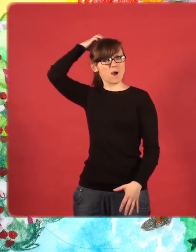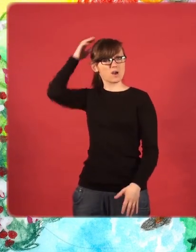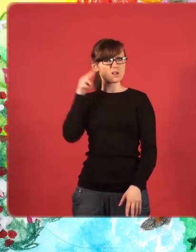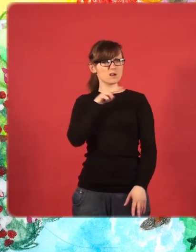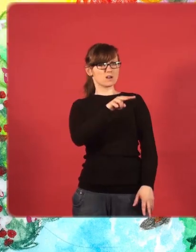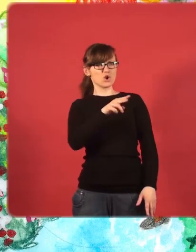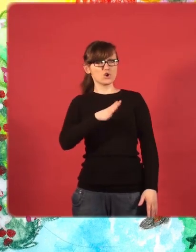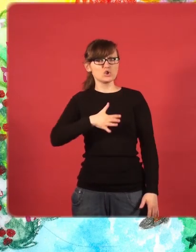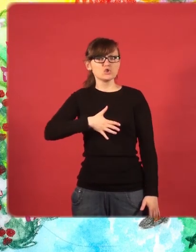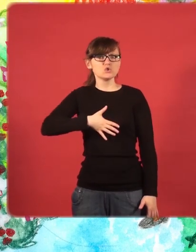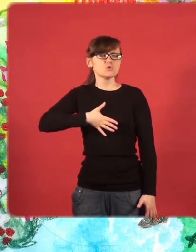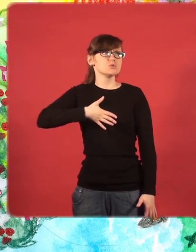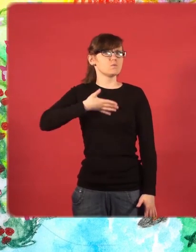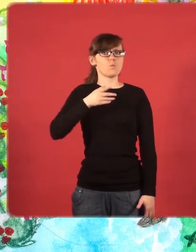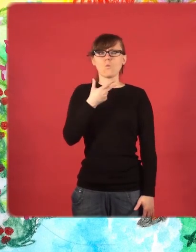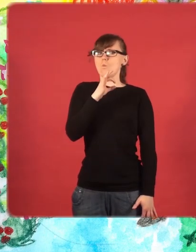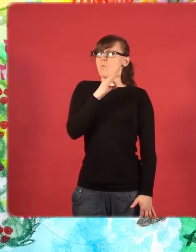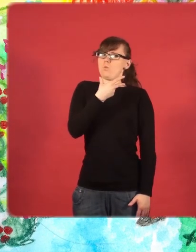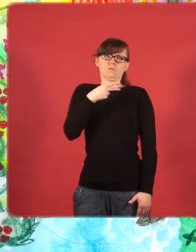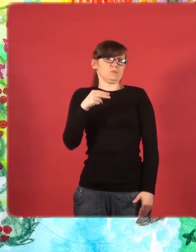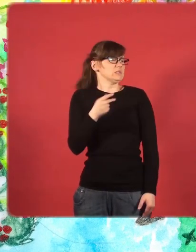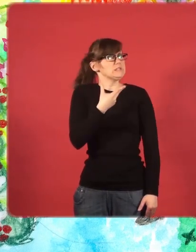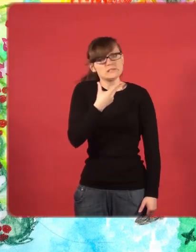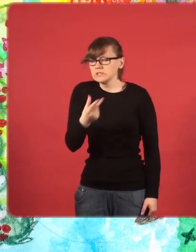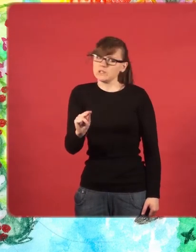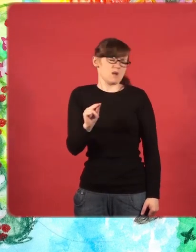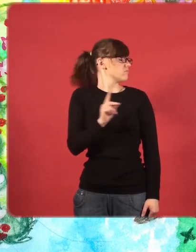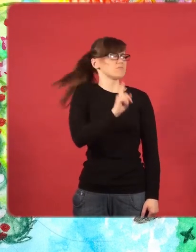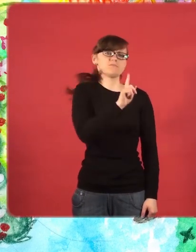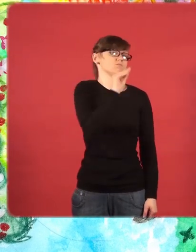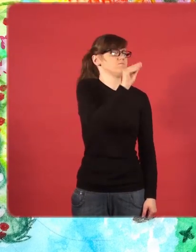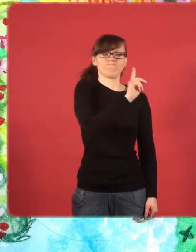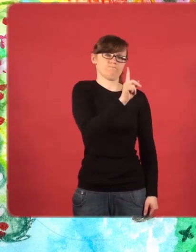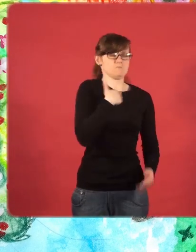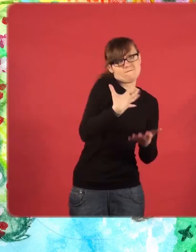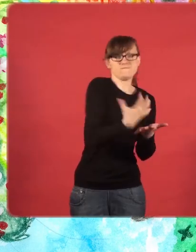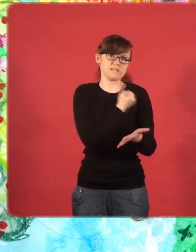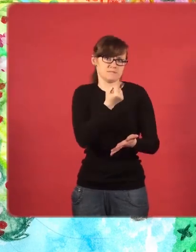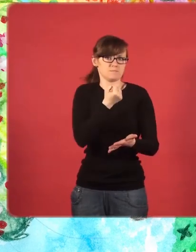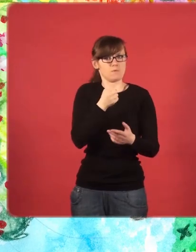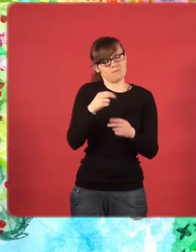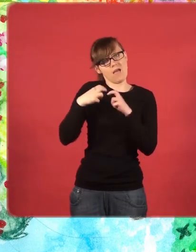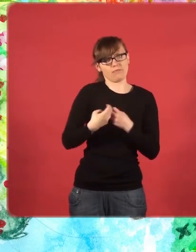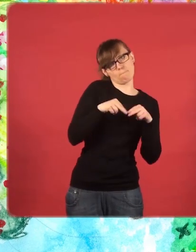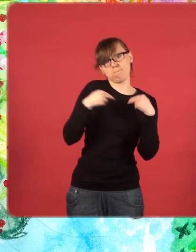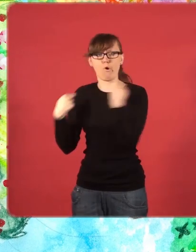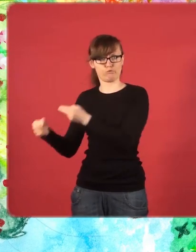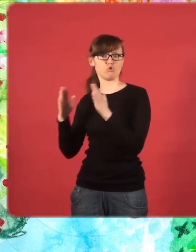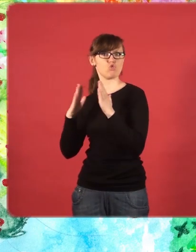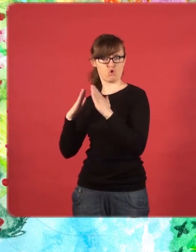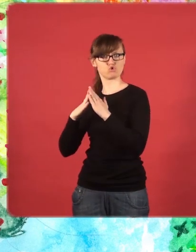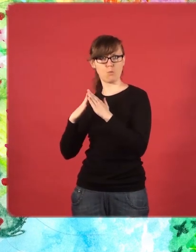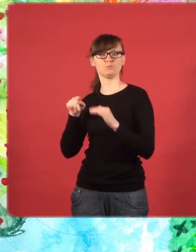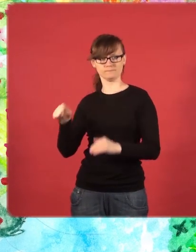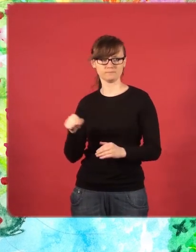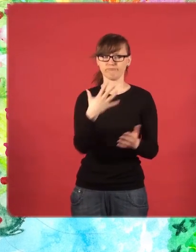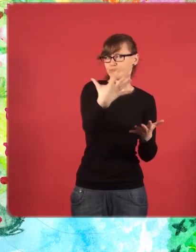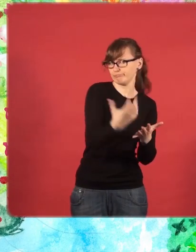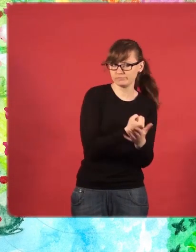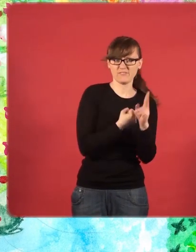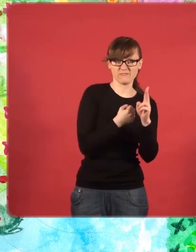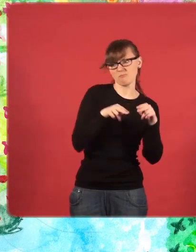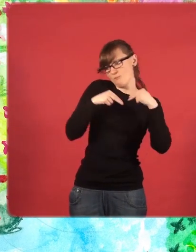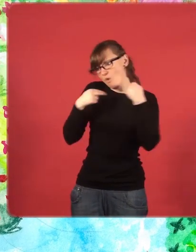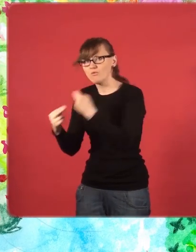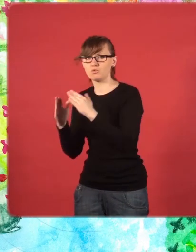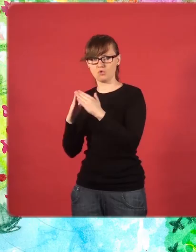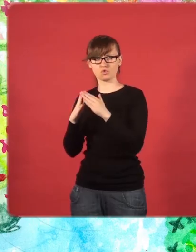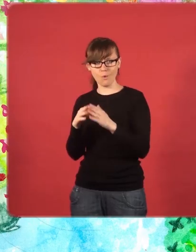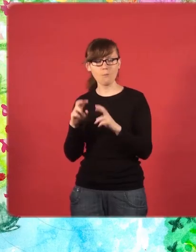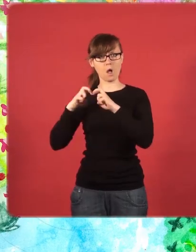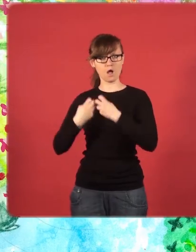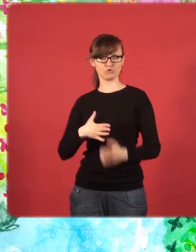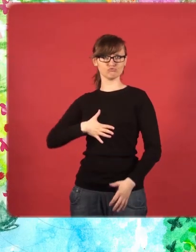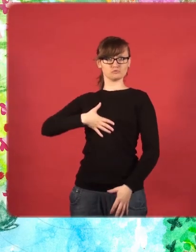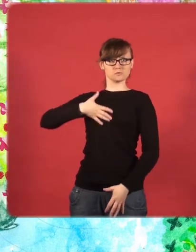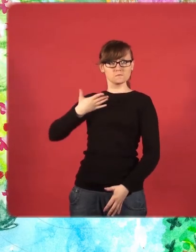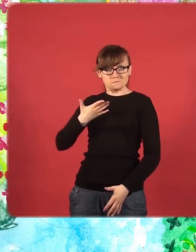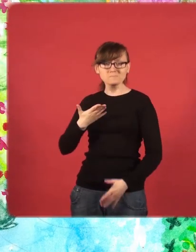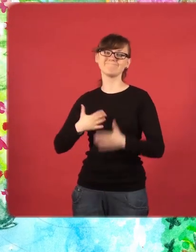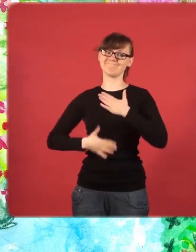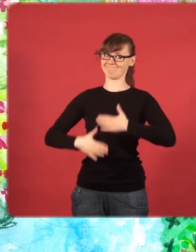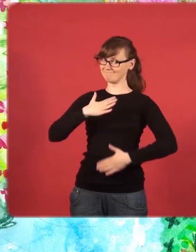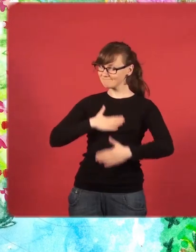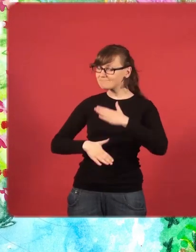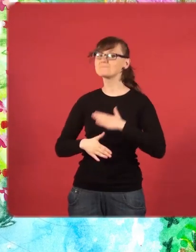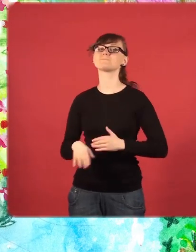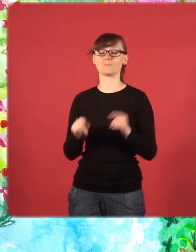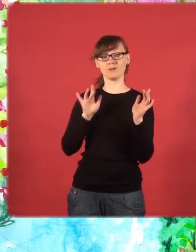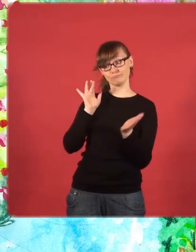Chciała natychmiast zabrać Anię do siebie, lecz Maryla, przysłuchująca się rozmowie, poczuła dziwny ból na widok przestraszonej Ani.